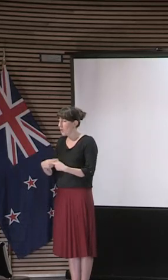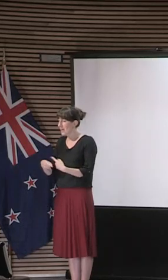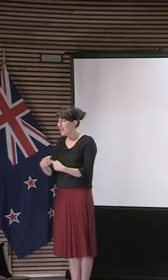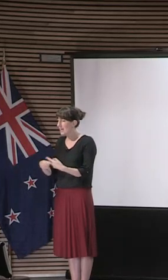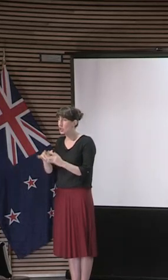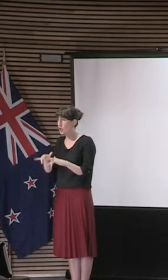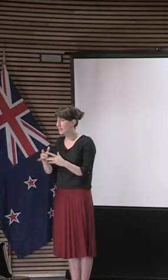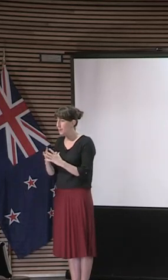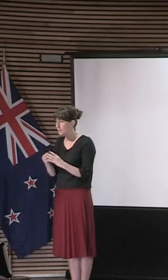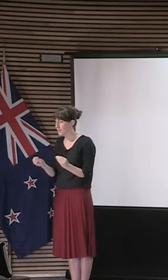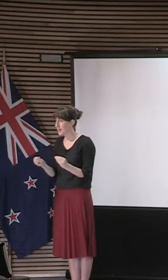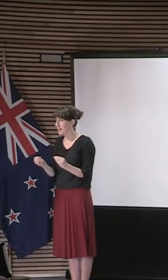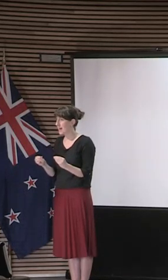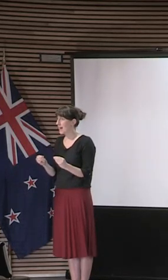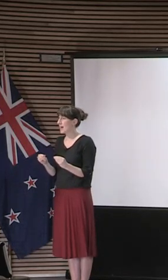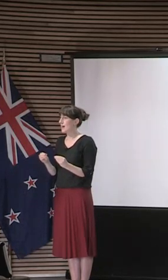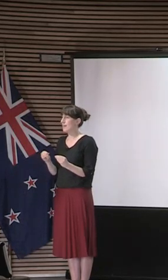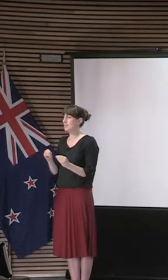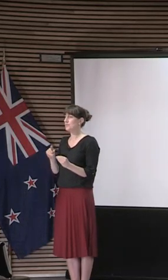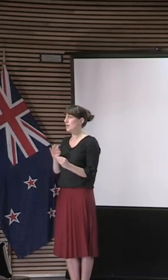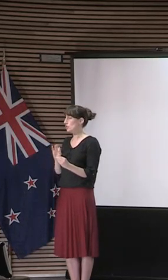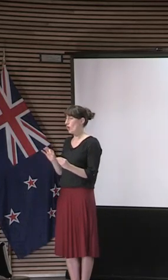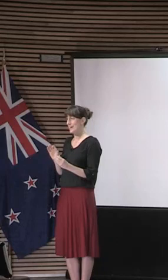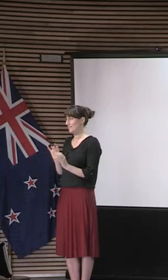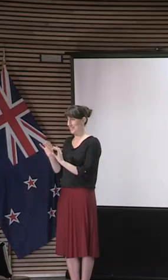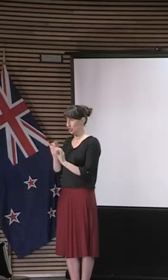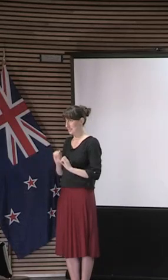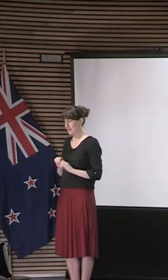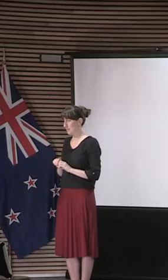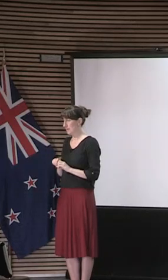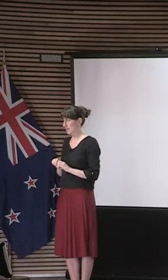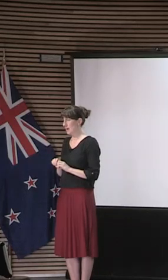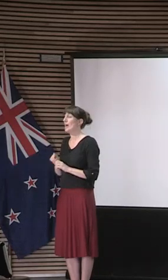Anei tetahi, ko tenei te mea e tino kitea ana te waahi takahuri tinana o te Taumata 3 me te tua atu, he mea tino nui. Na te mea ki te whai